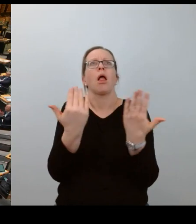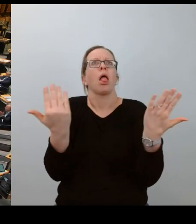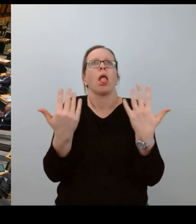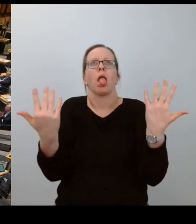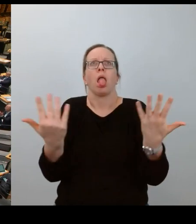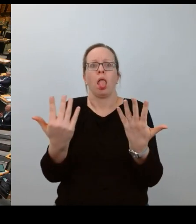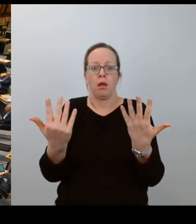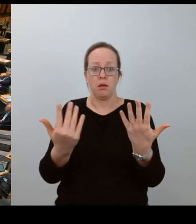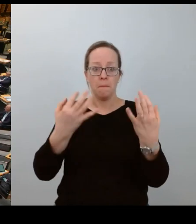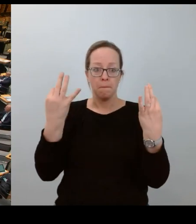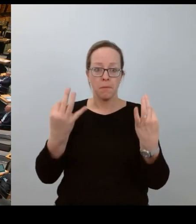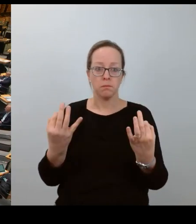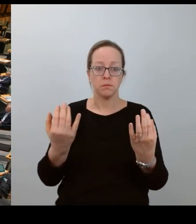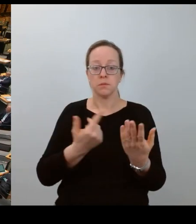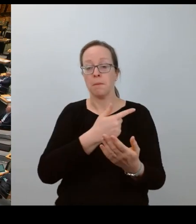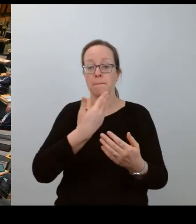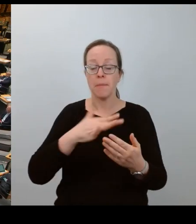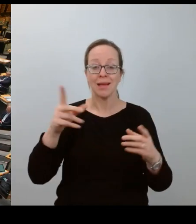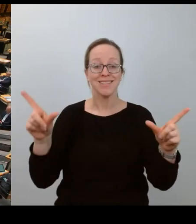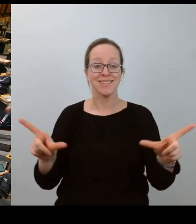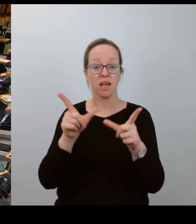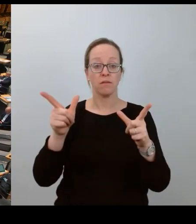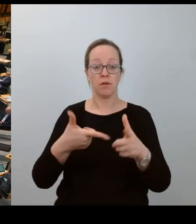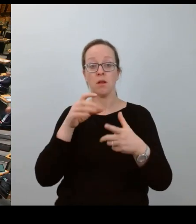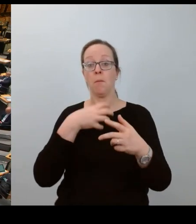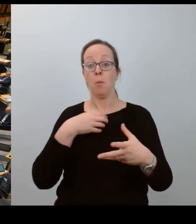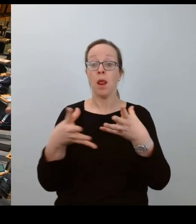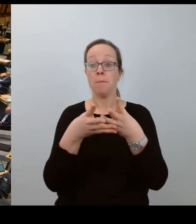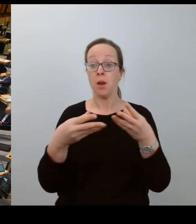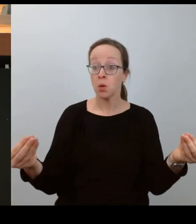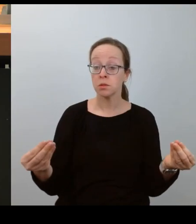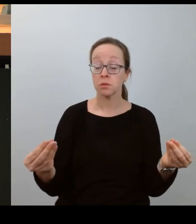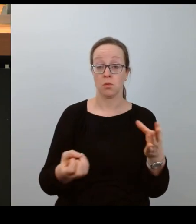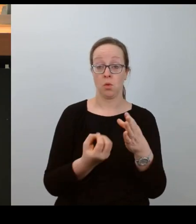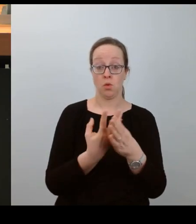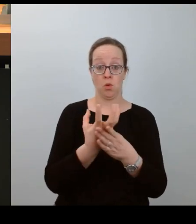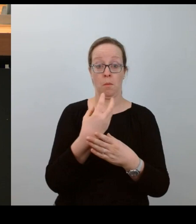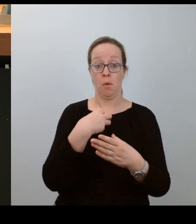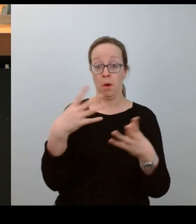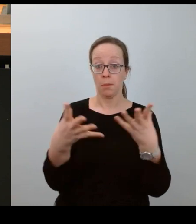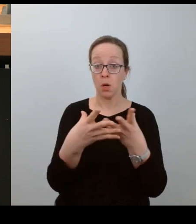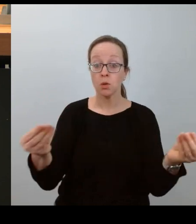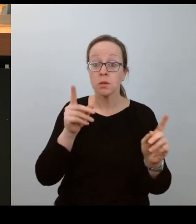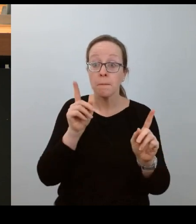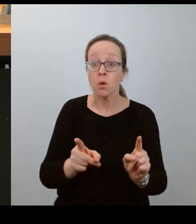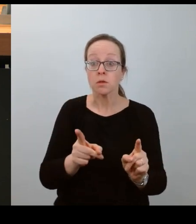im Koalitionsvertrag stand davon im übrigen gar nichts drin. Da stand drin: Kulturräume sichern,